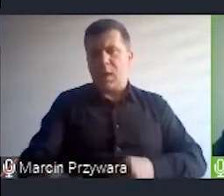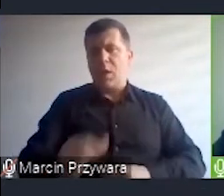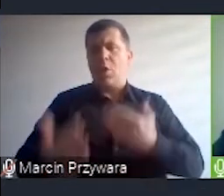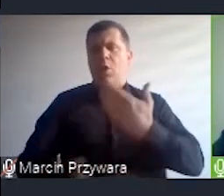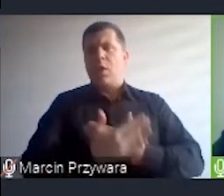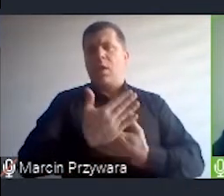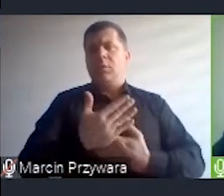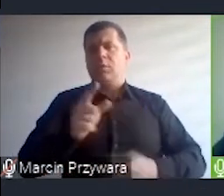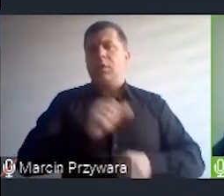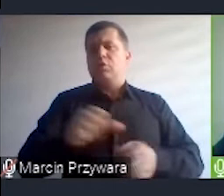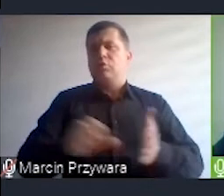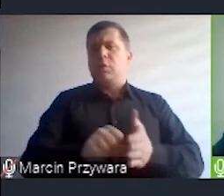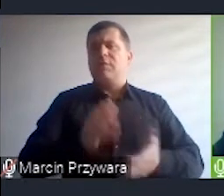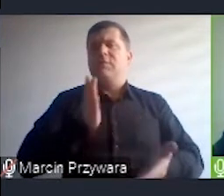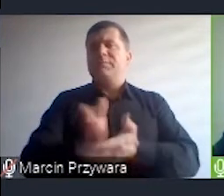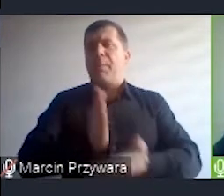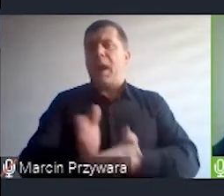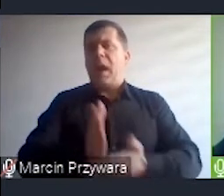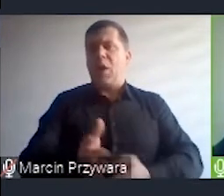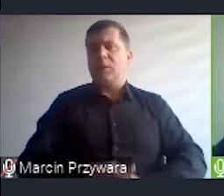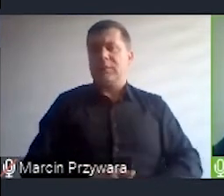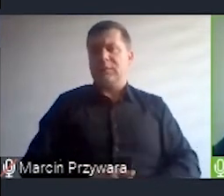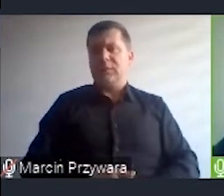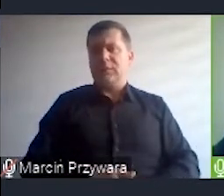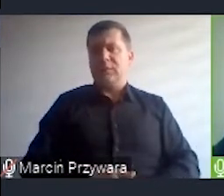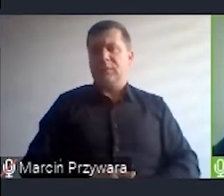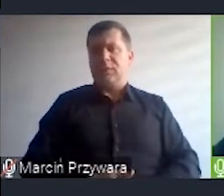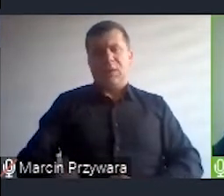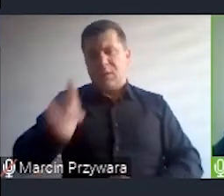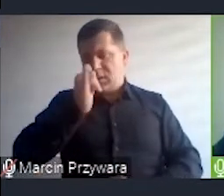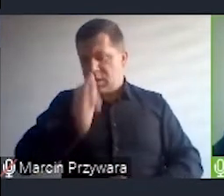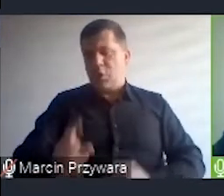że jest to środek wspomagający, czyli nie można tego rozliczyć w całości